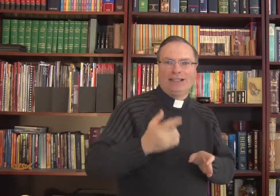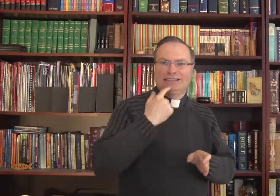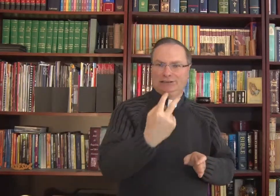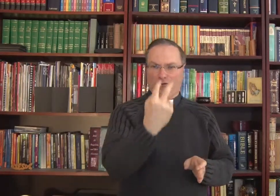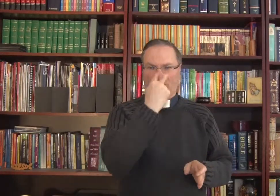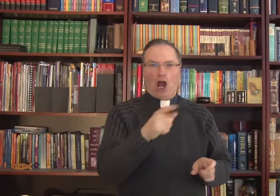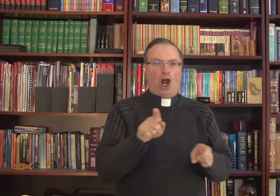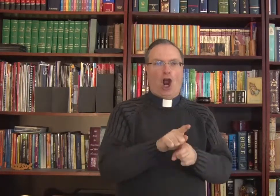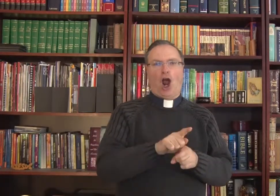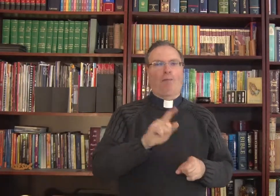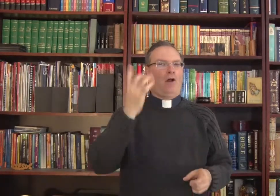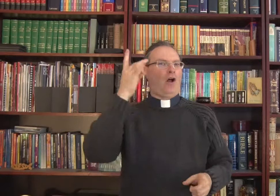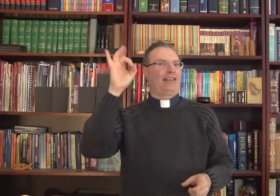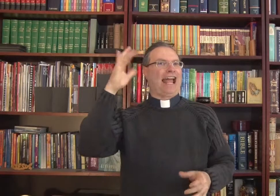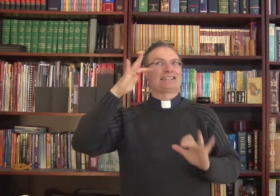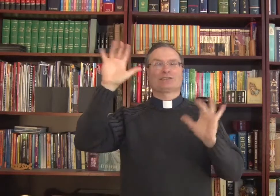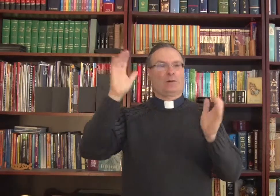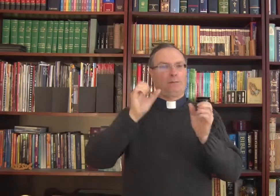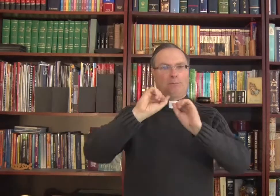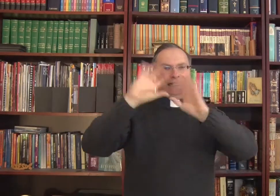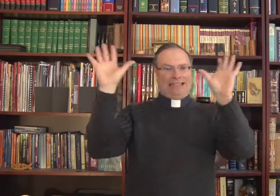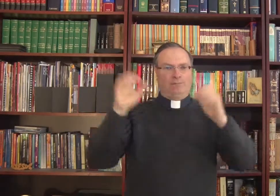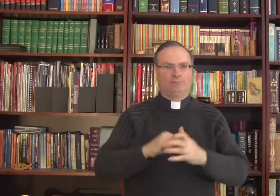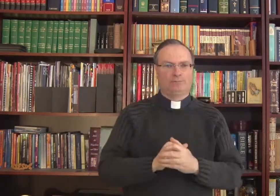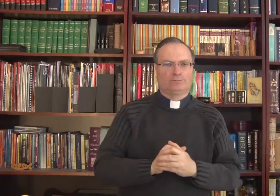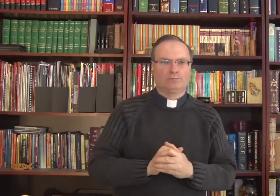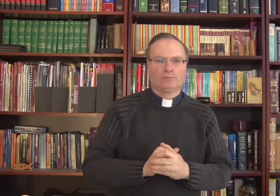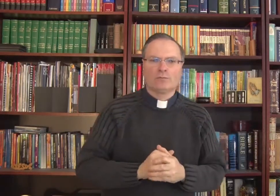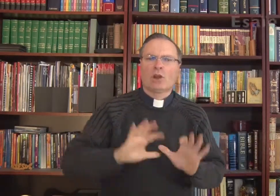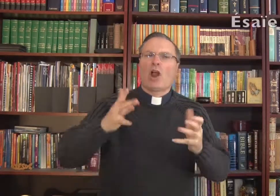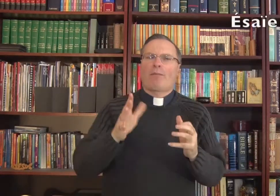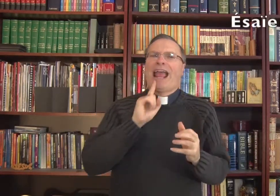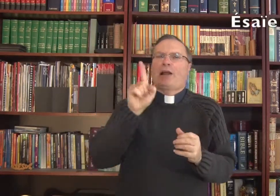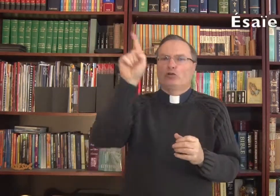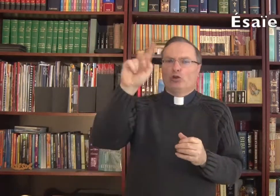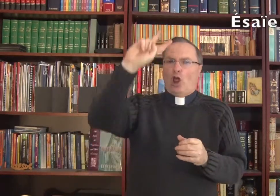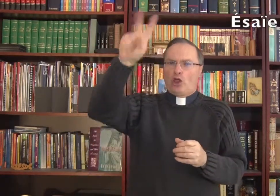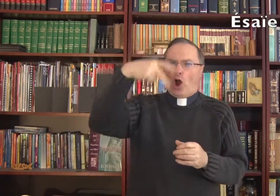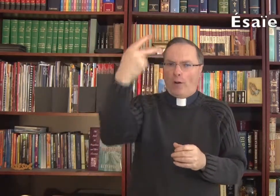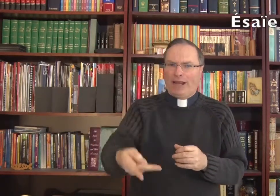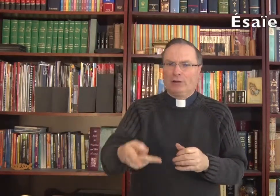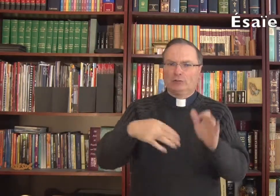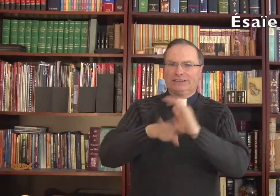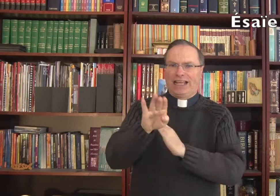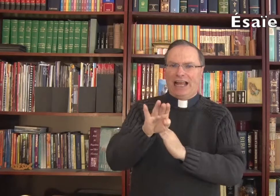qui se voyait comme un astre brillant: «Comment es-tu tombé du ciel,